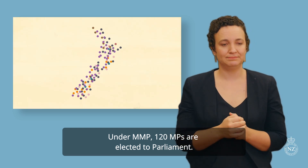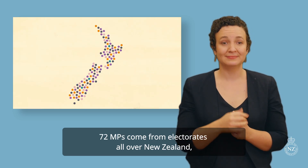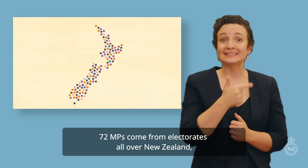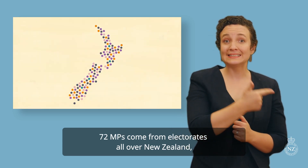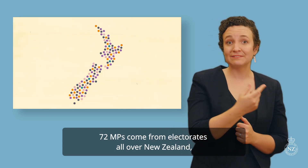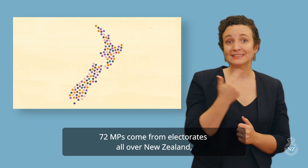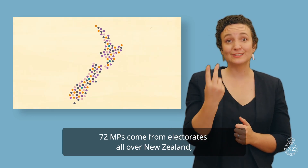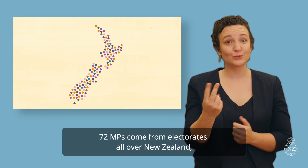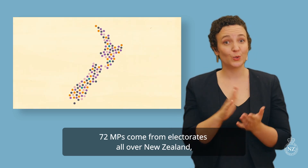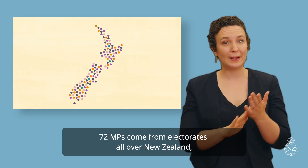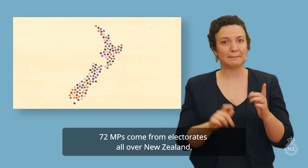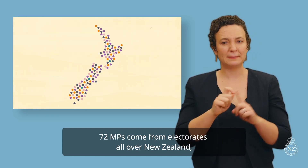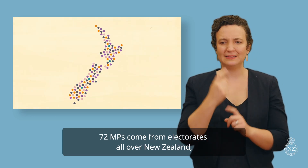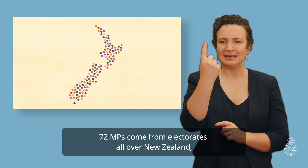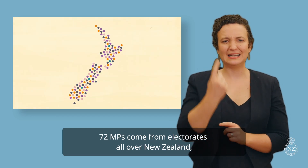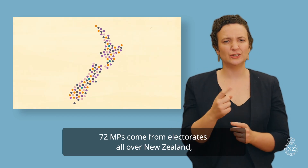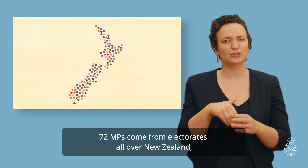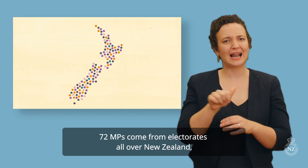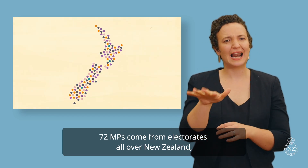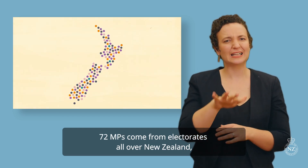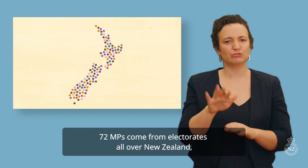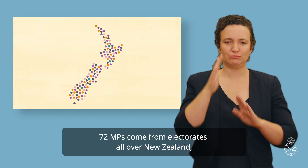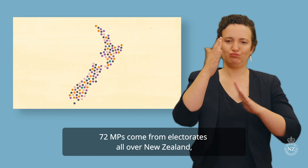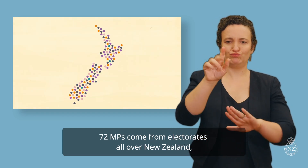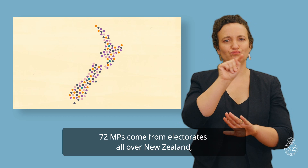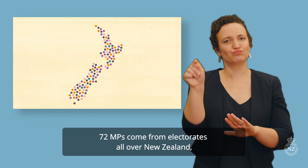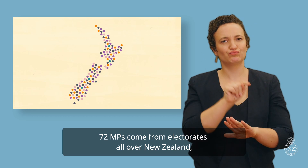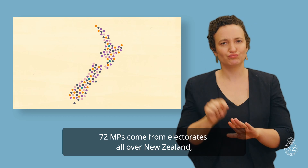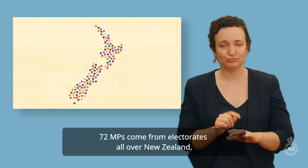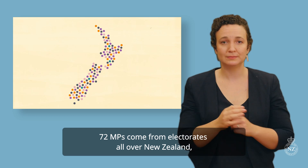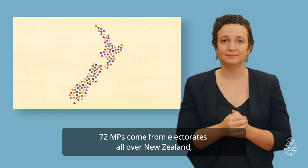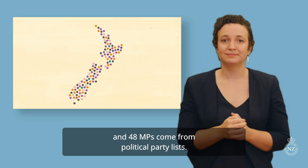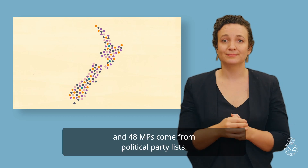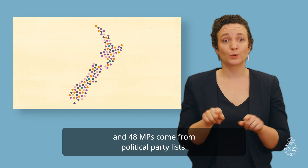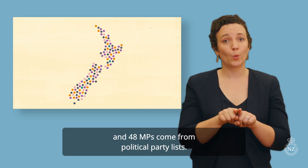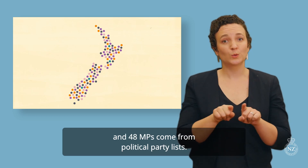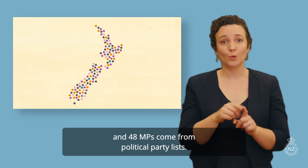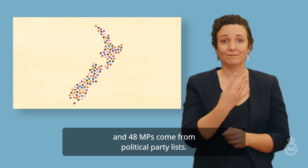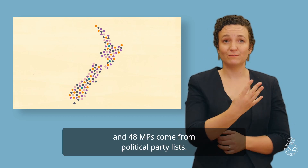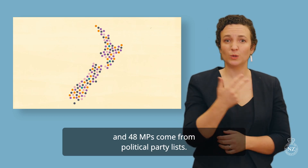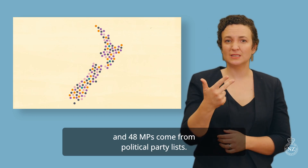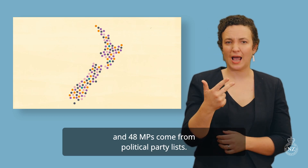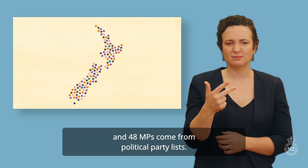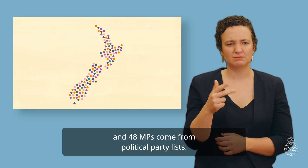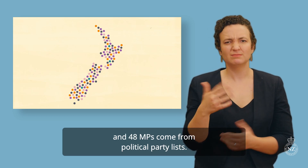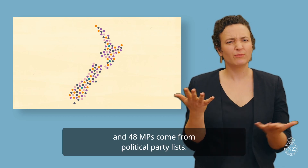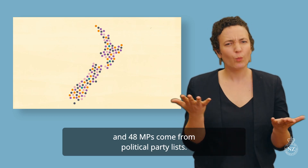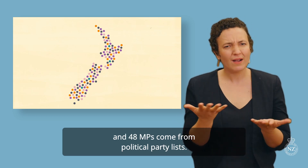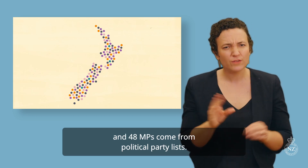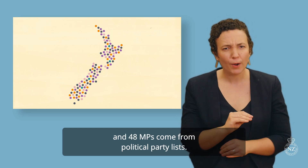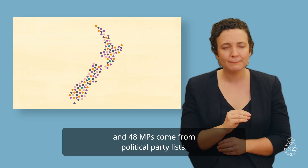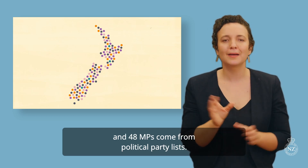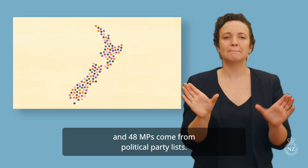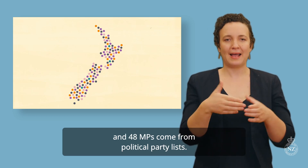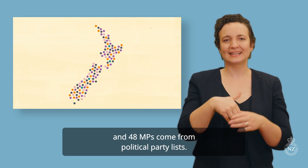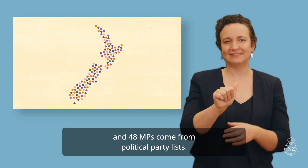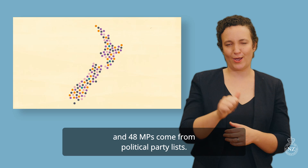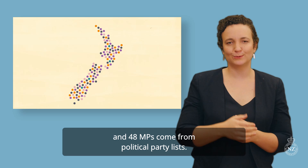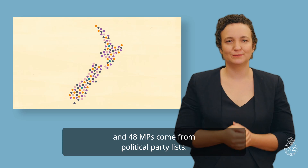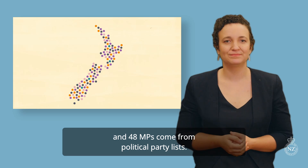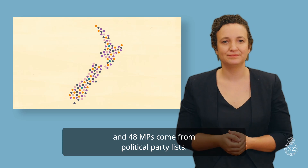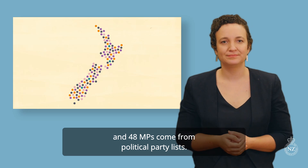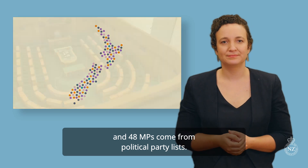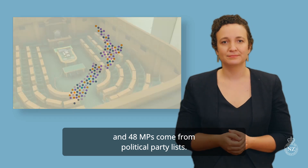E 72 ngā MP nō ngā rohe pōti puta noa i Aotearoa, ā, he 48 MP nō ngā rārangi o ngā pāti tōrangapū.